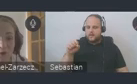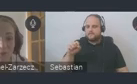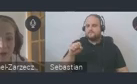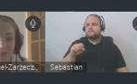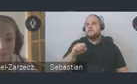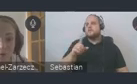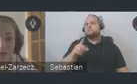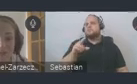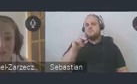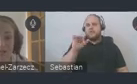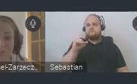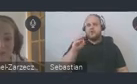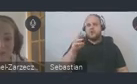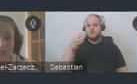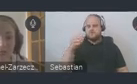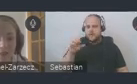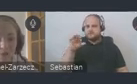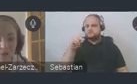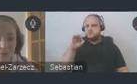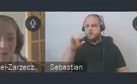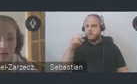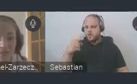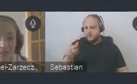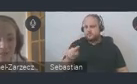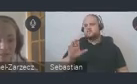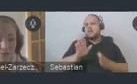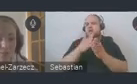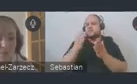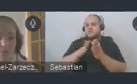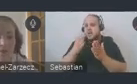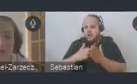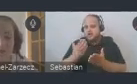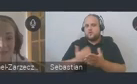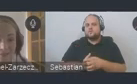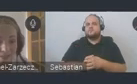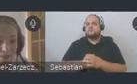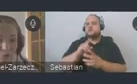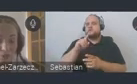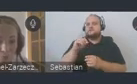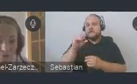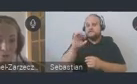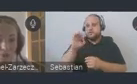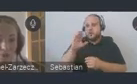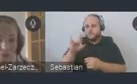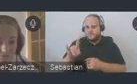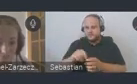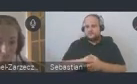platforma SpołEd, metoda, katalog dobrych praktyk, zasoby, scenariusze, przewodnik.